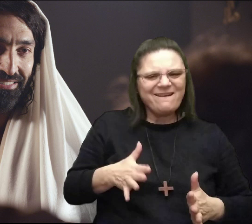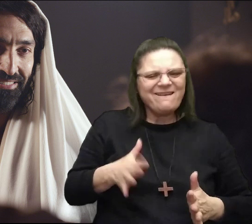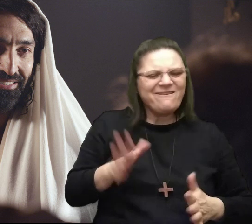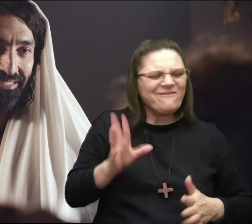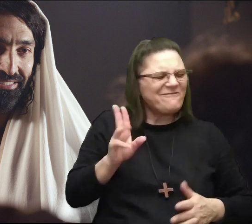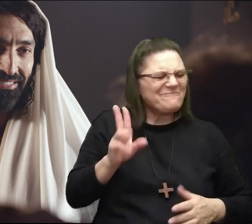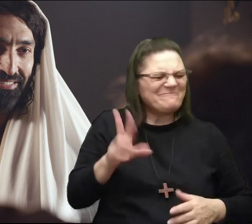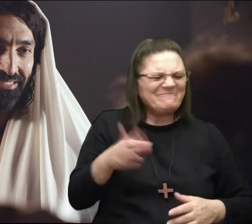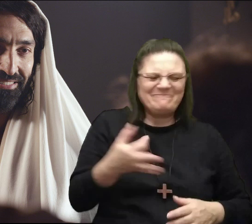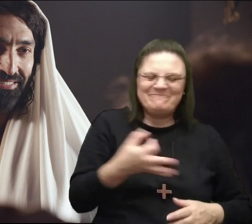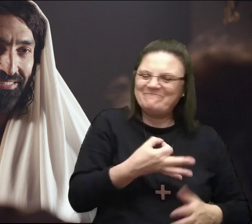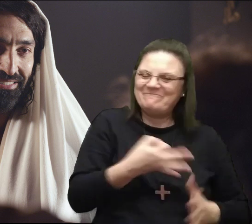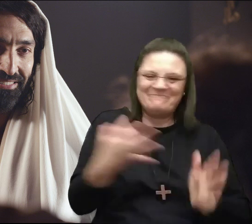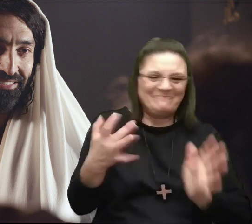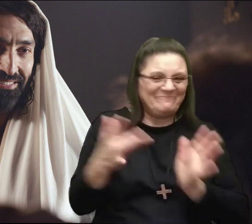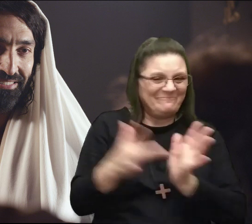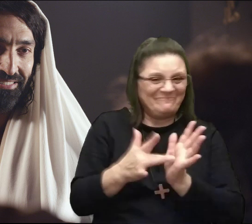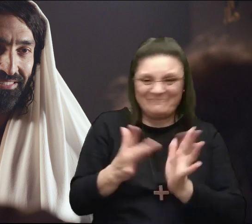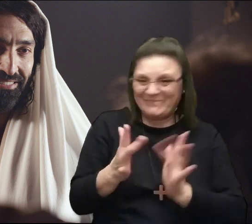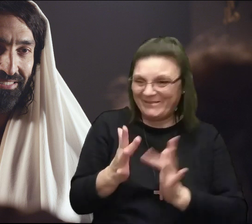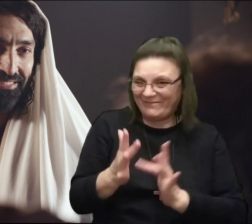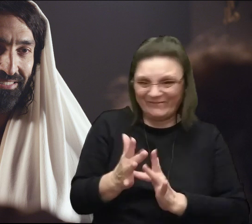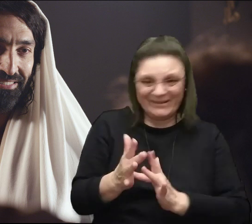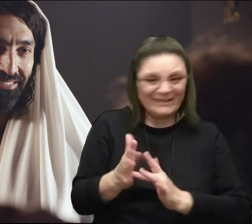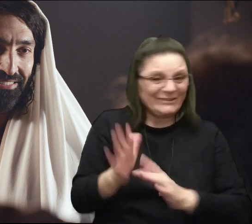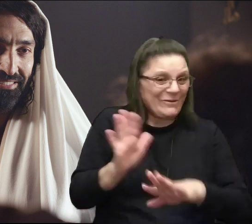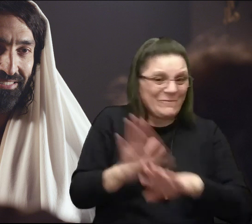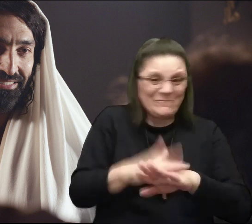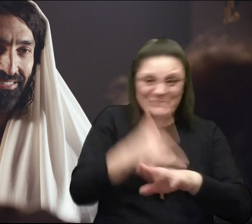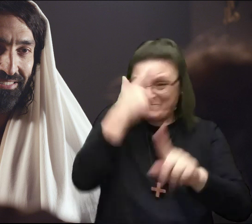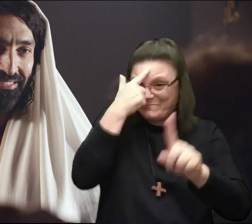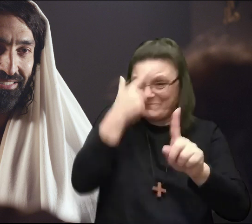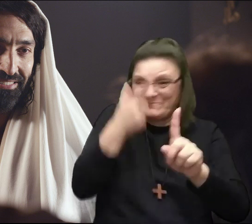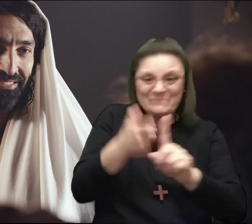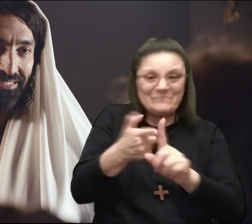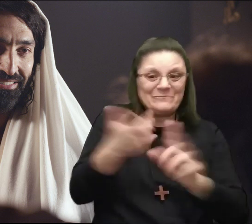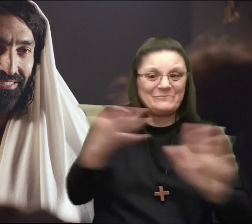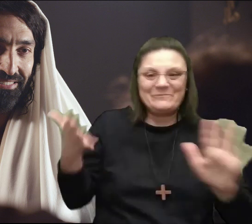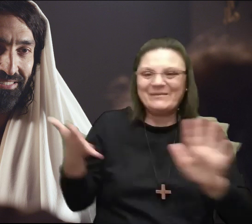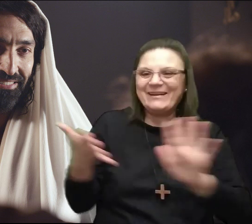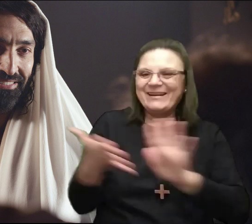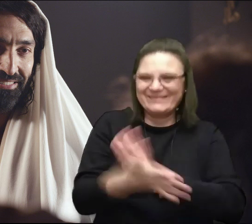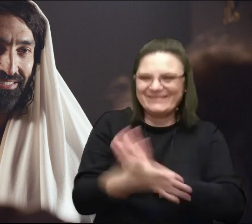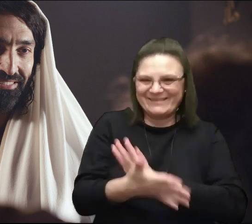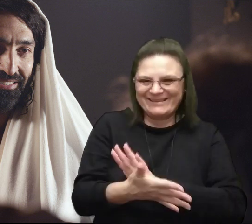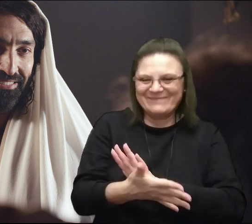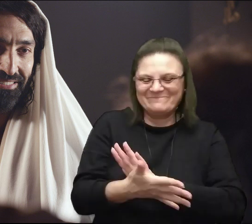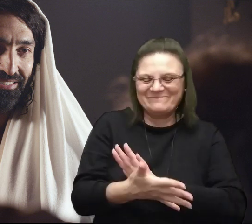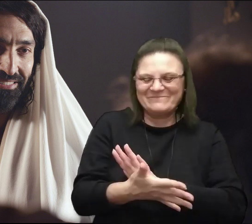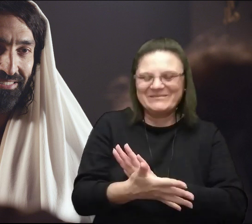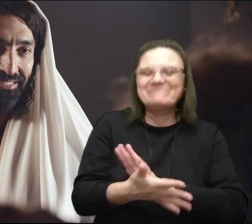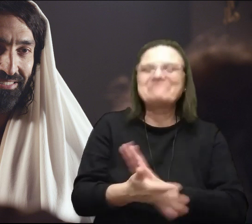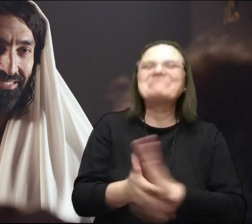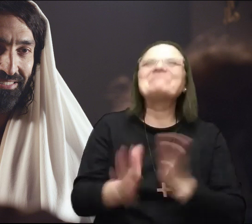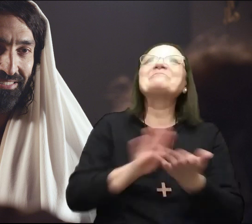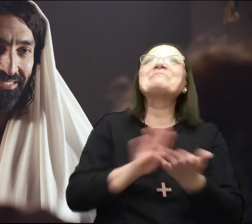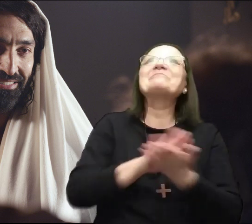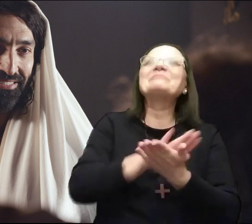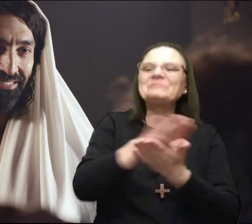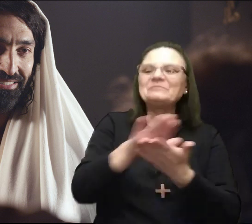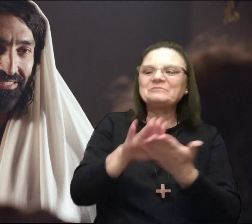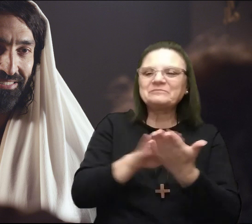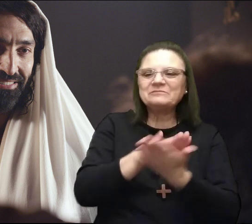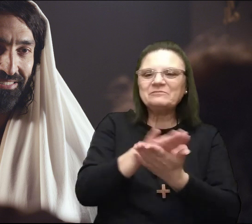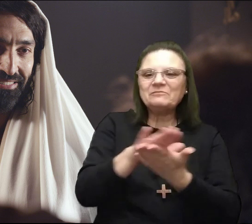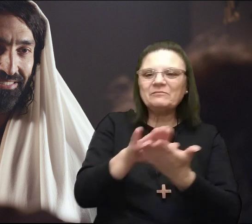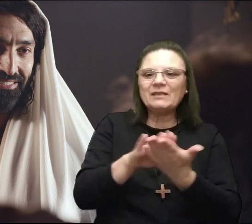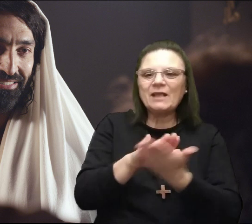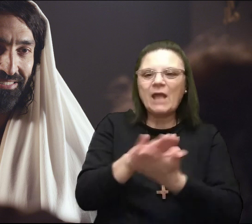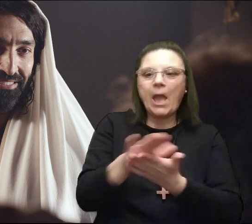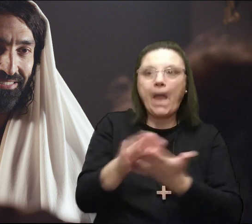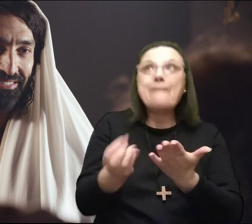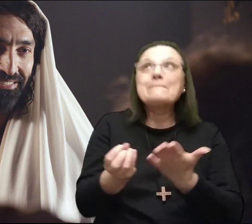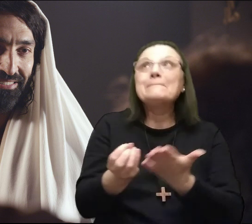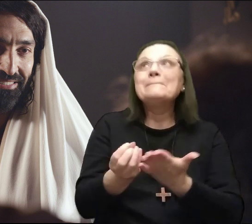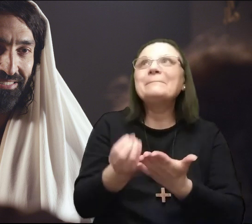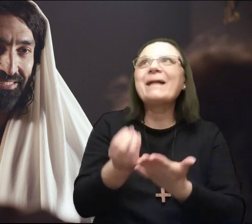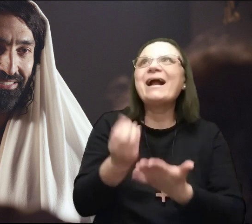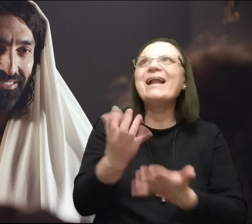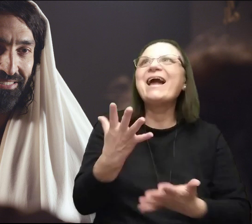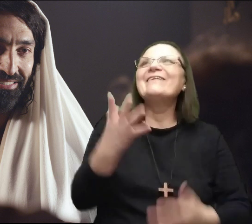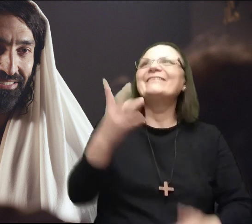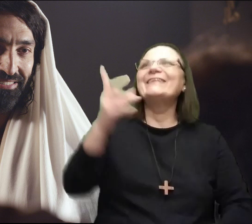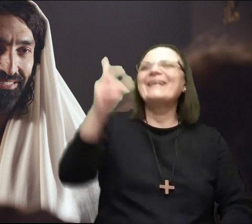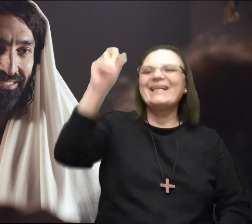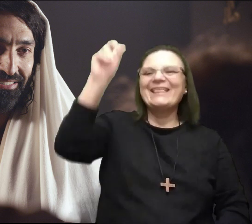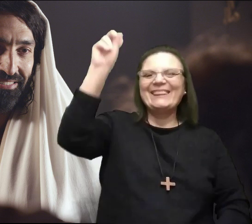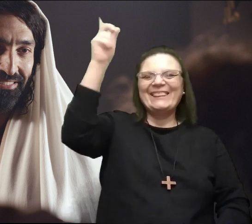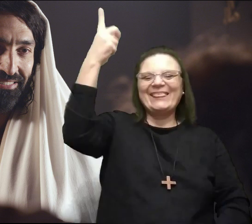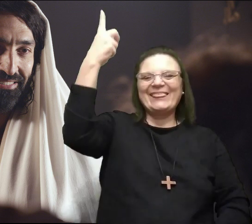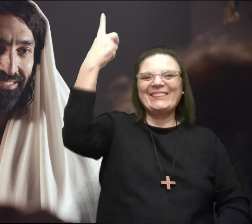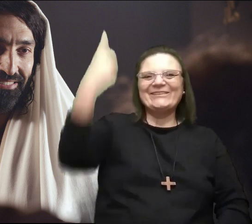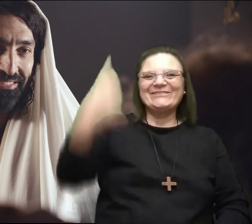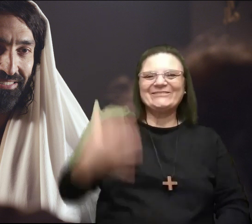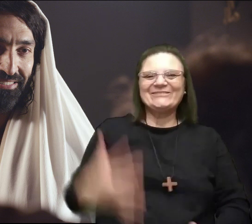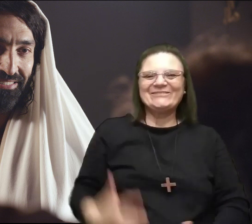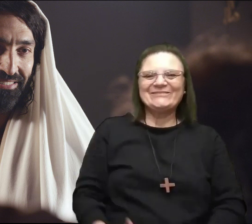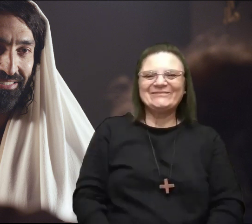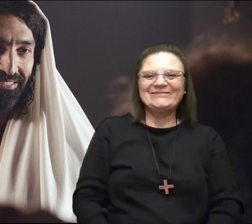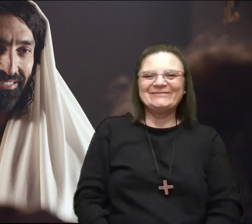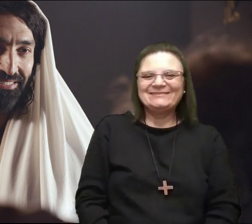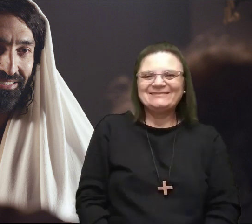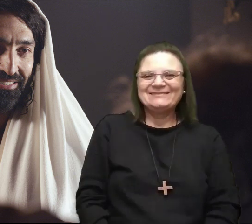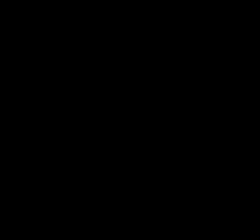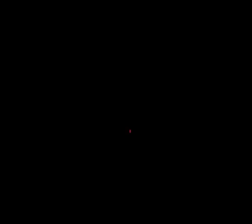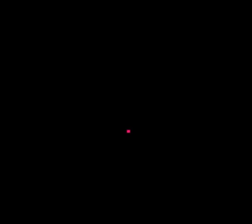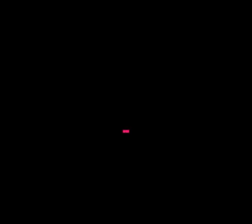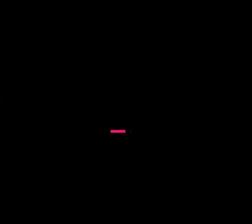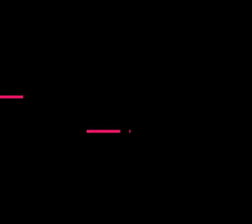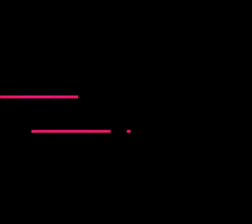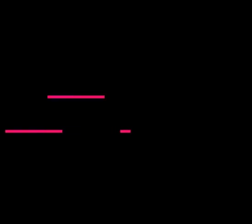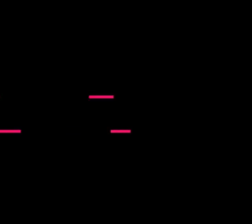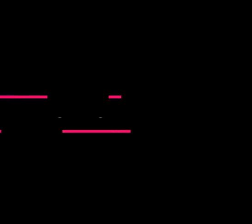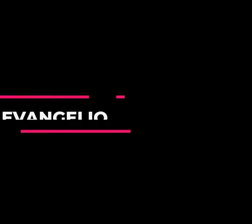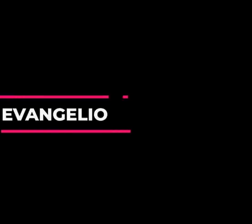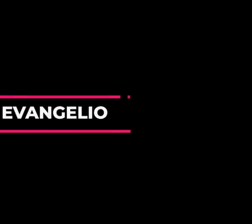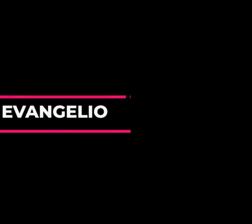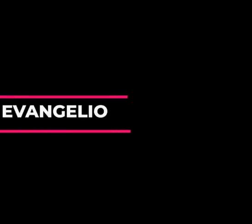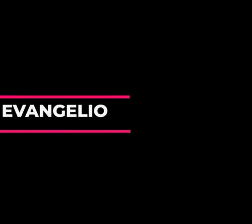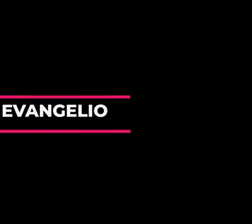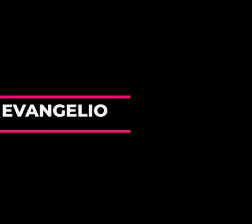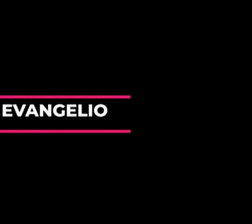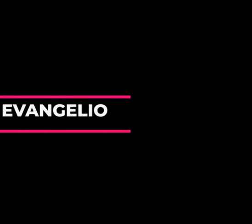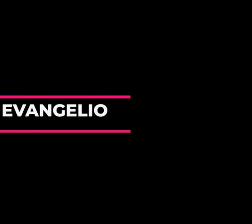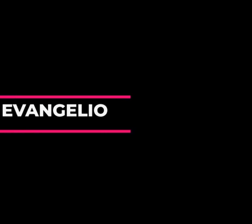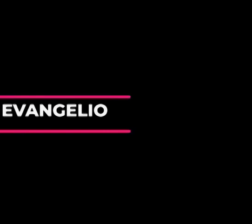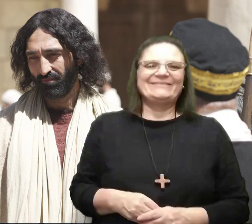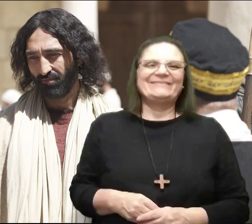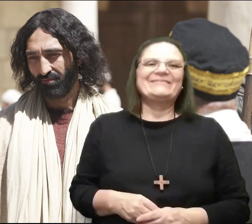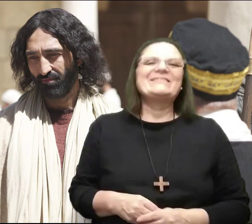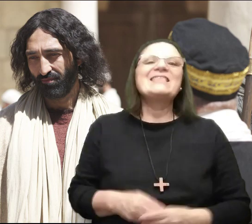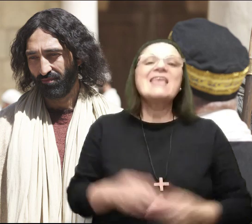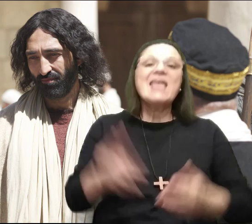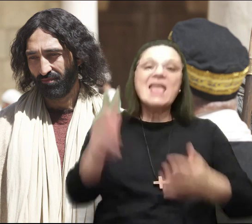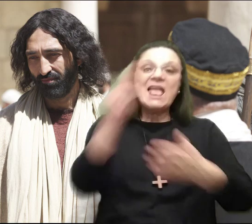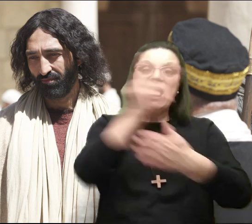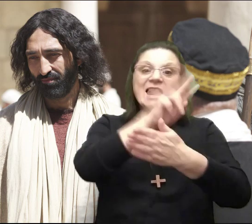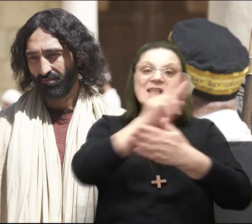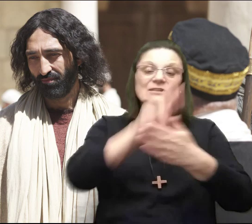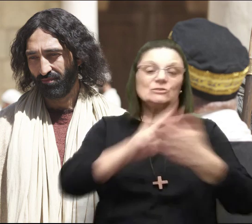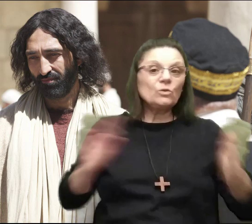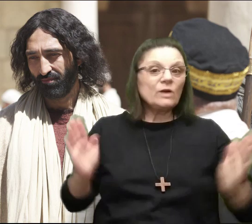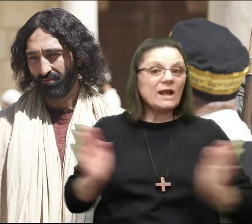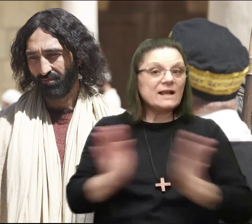consagran al Hijo, perfecto para siempre. Palabra de Dios.